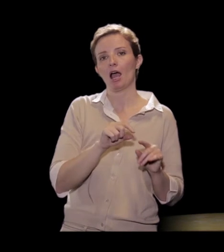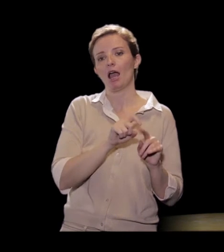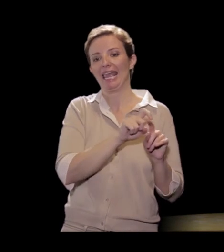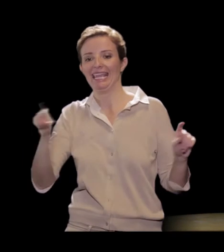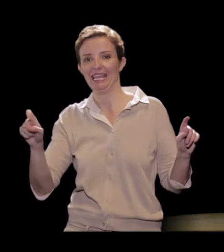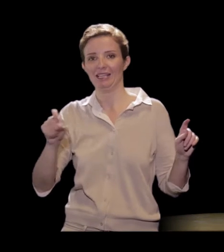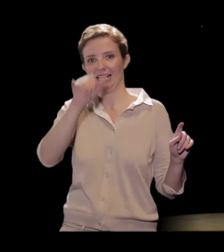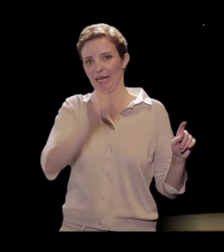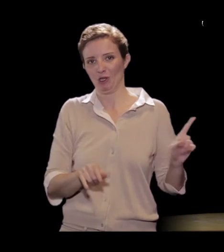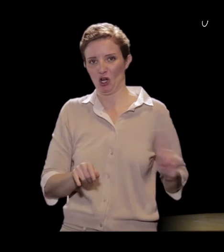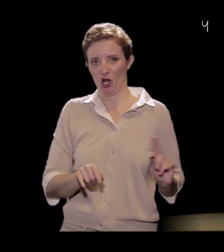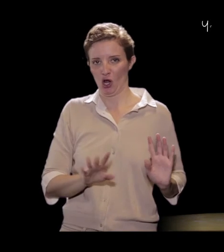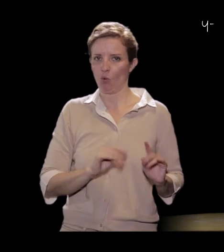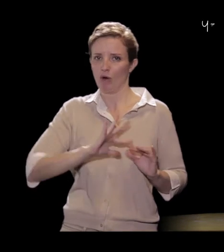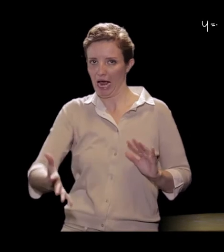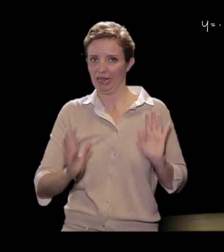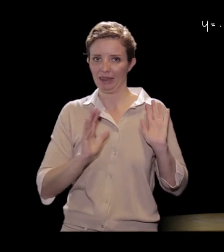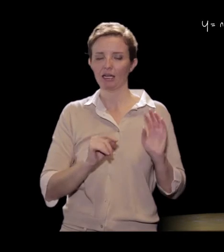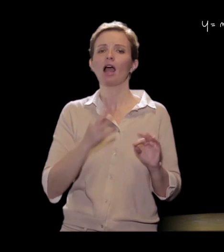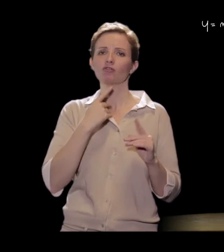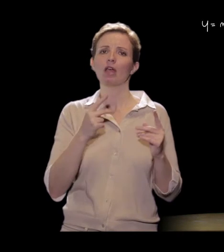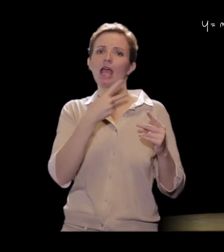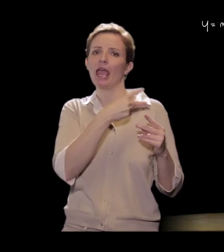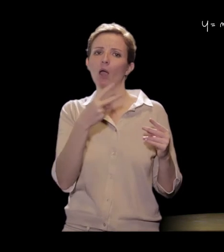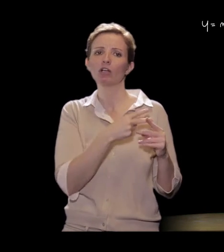ha un'equazione del tipo y=mx.